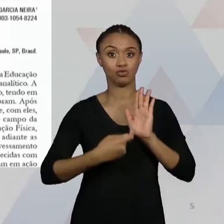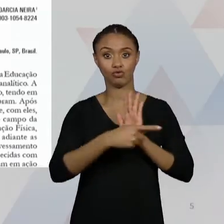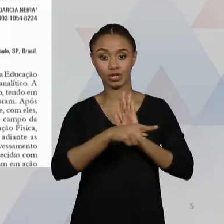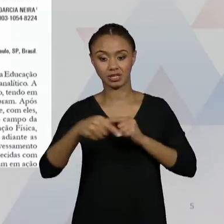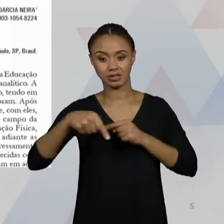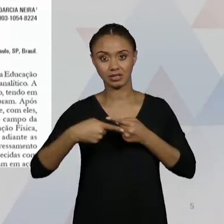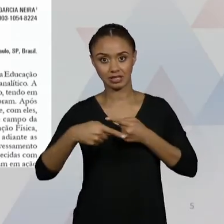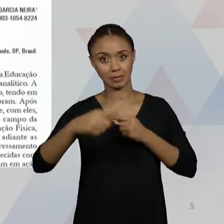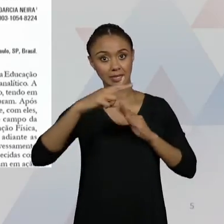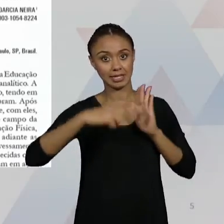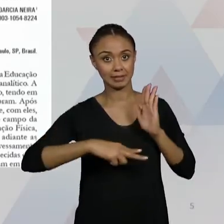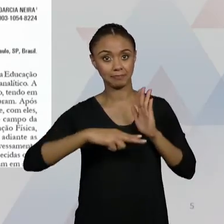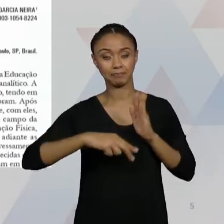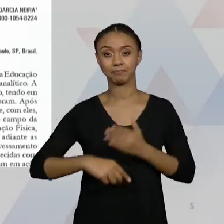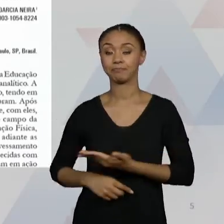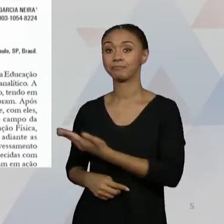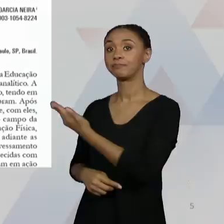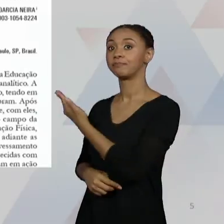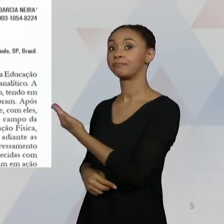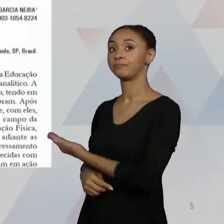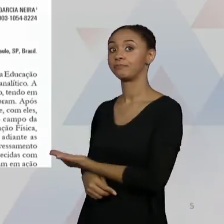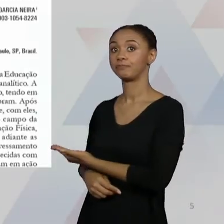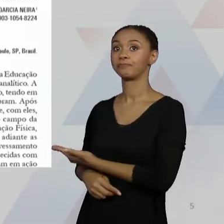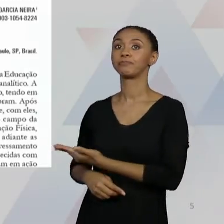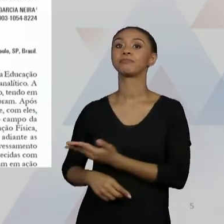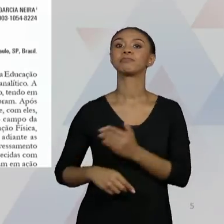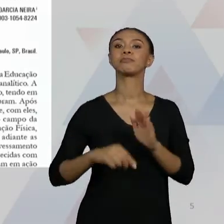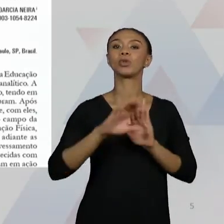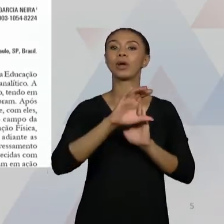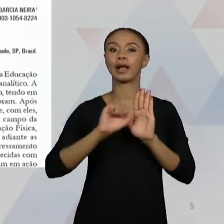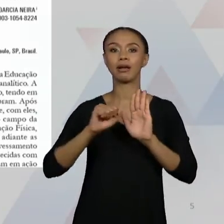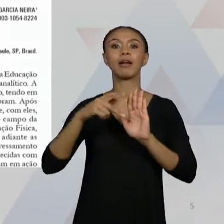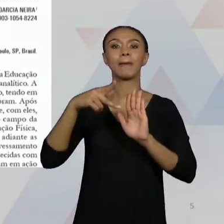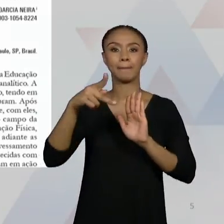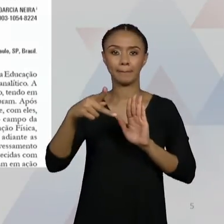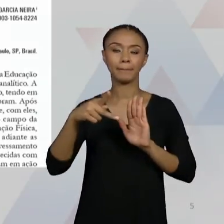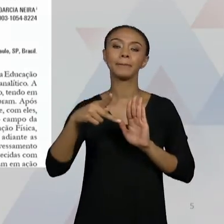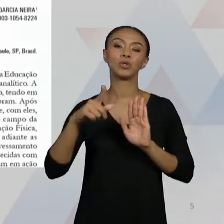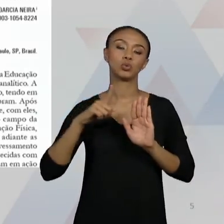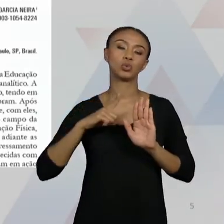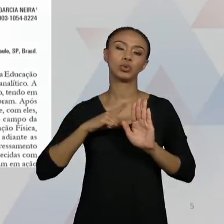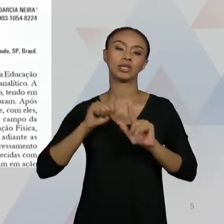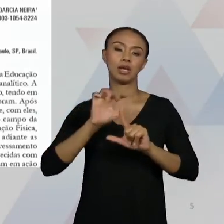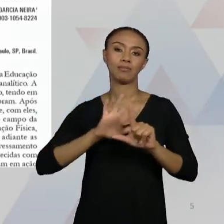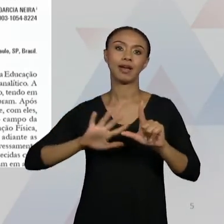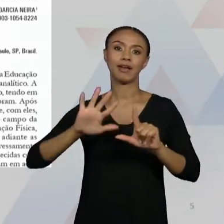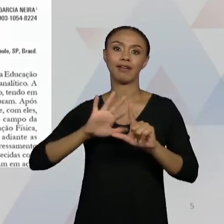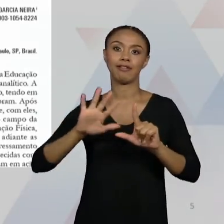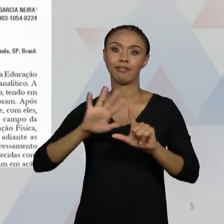NESSE LIVRO, UM CAPÍTULO QUE ESTÁ DISPONÍVEL PARA VOCÊS NESSE LIVRO NA BIBLIOTECA DIGITAL, QUE É O